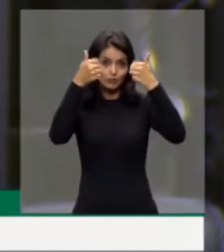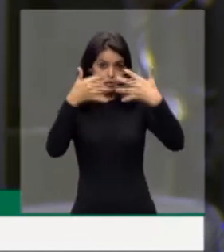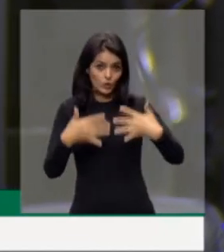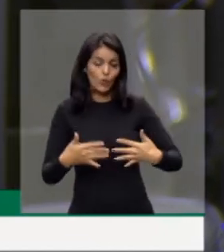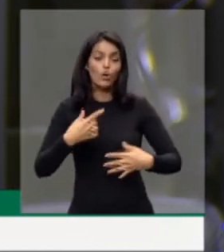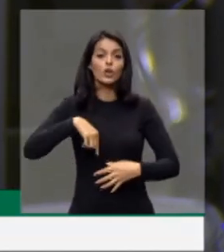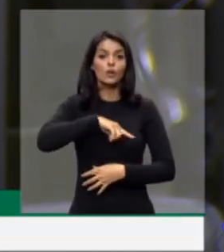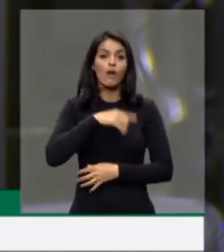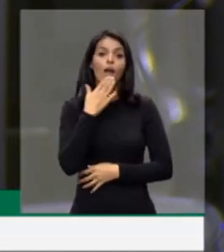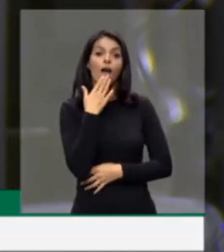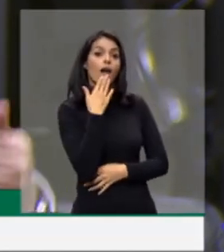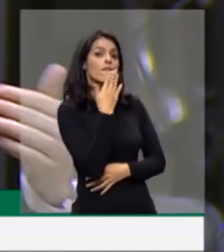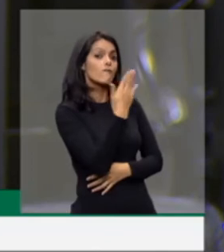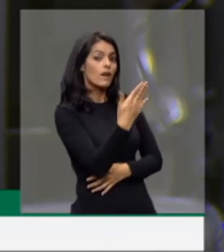SENHOR PRESIDENTE, POR RAZÕES